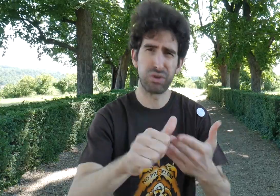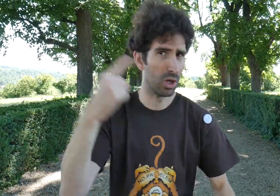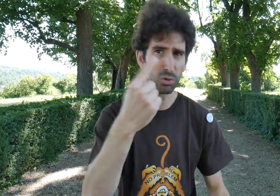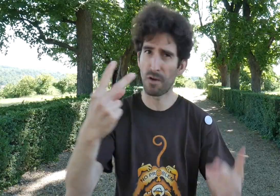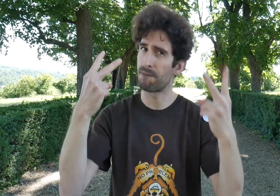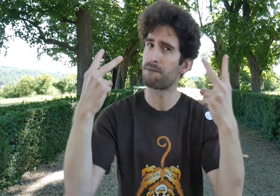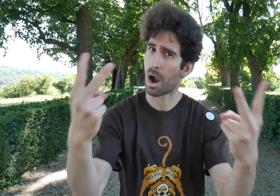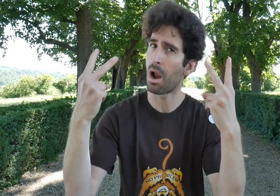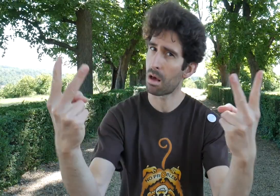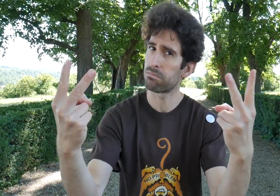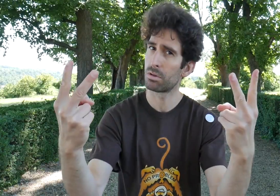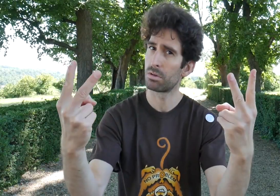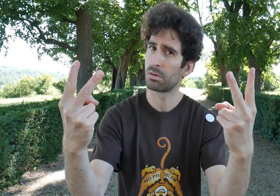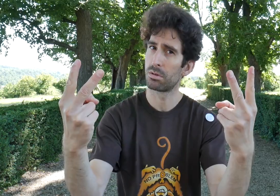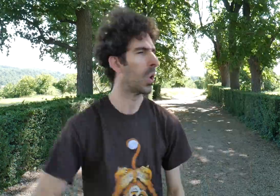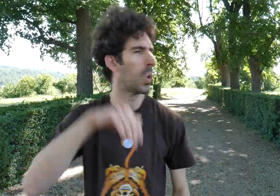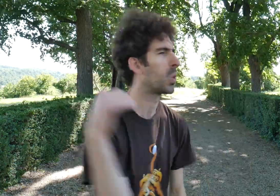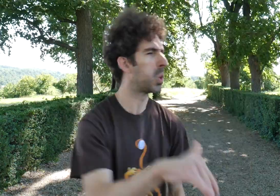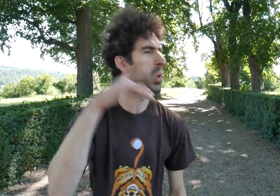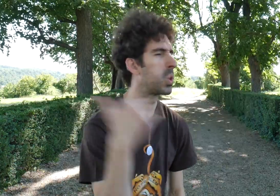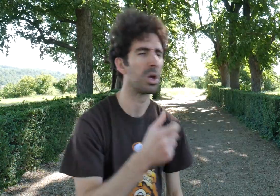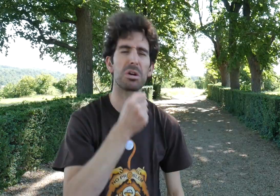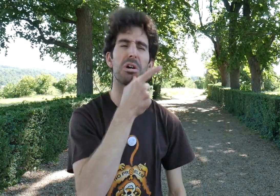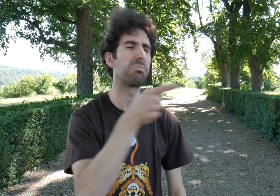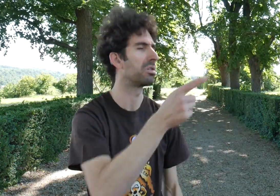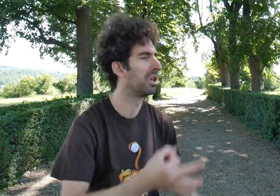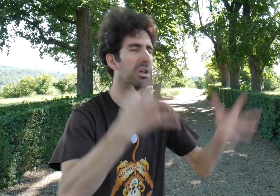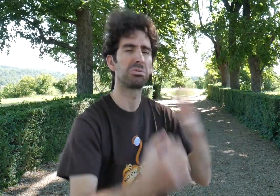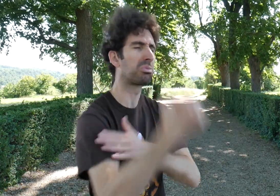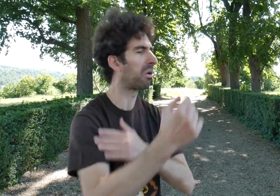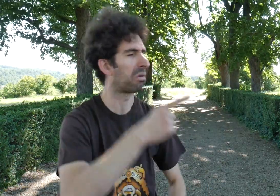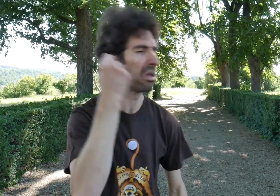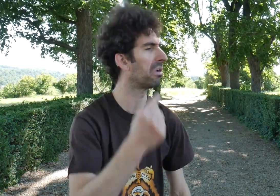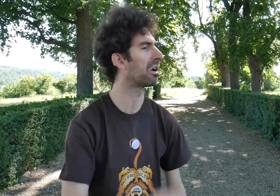est toujours valable. Ouaouuuuh, Rabelais trop fort le mec !